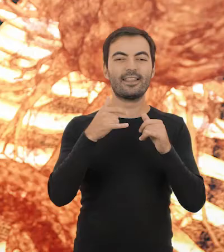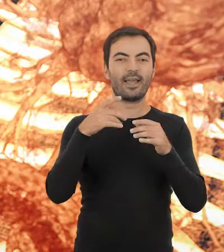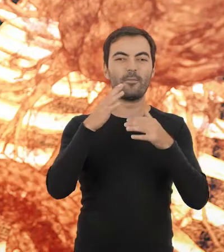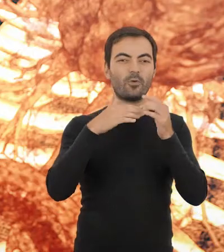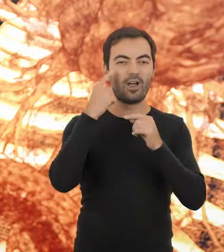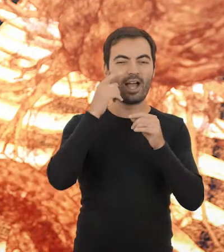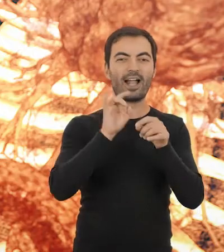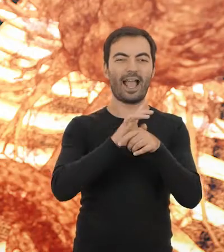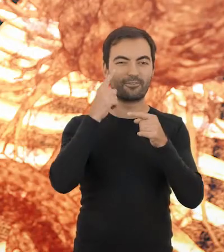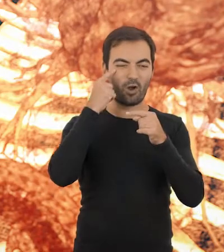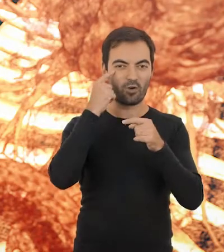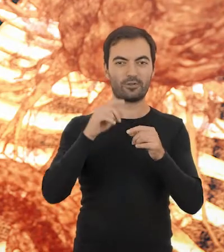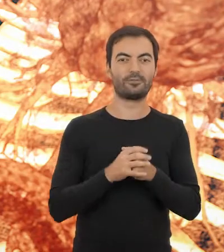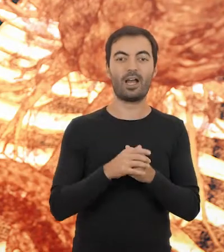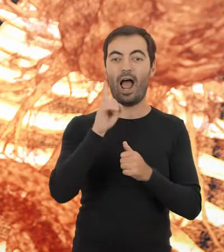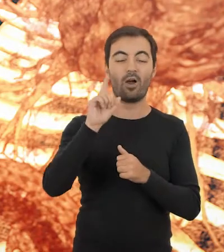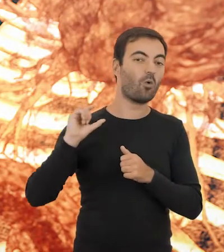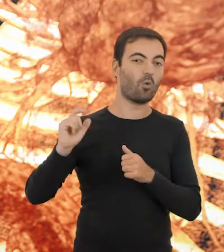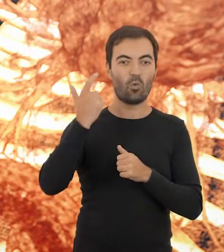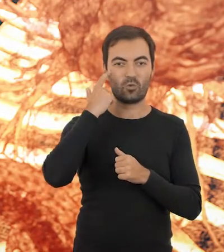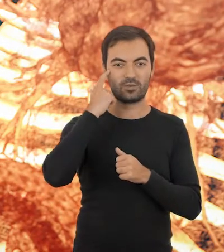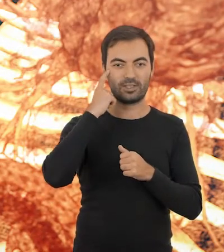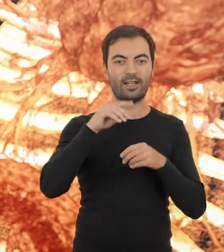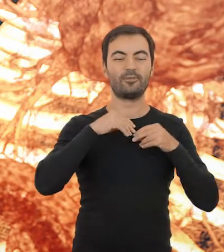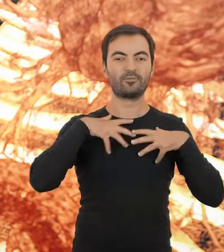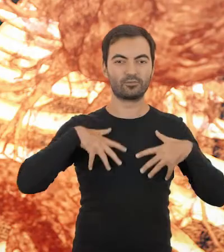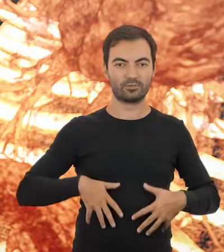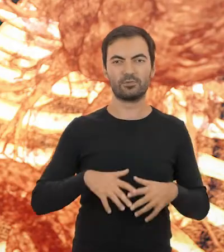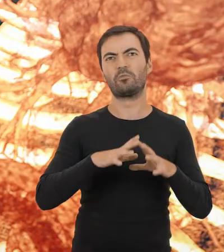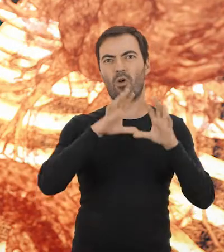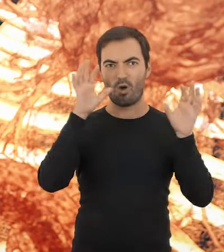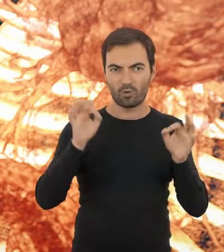natomiast główne arterie w dość dużym przybliżeniu są dla nas wszystkich podobne